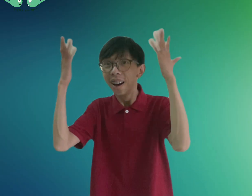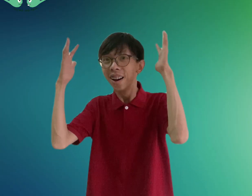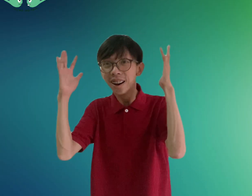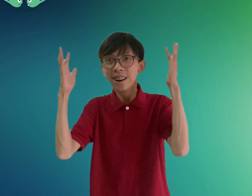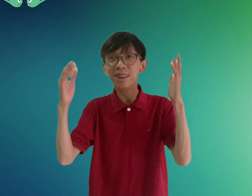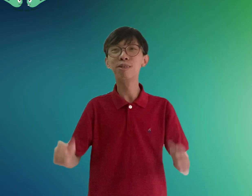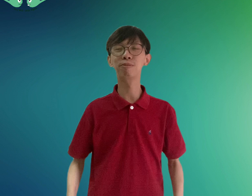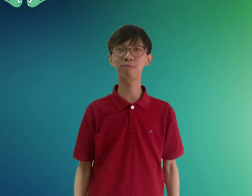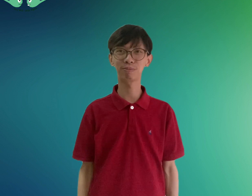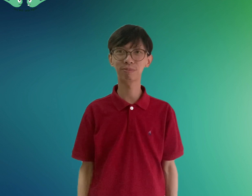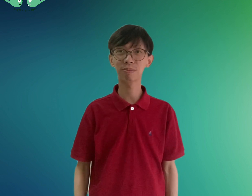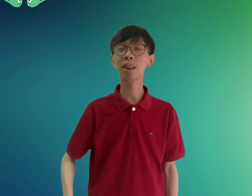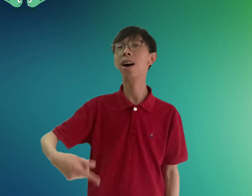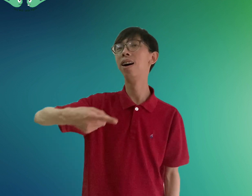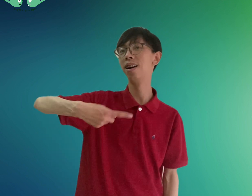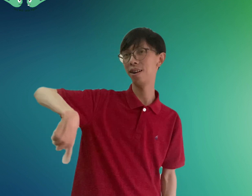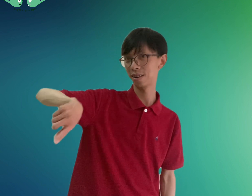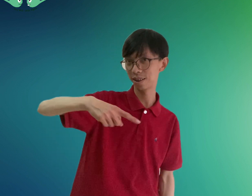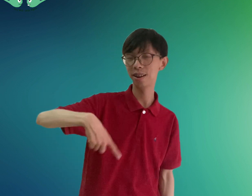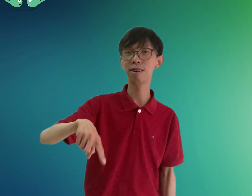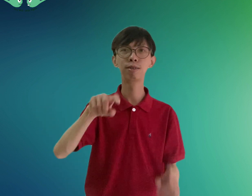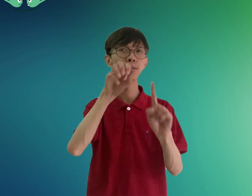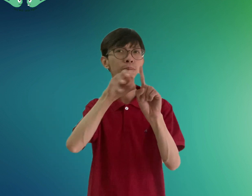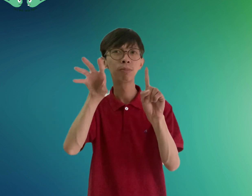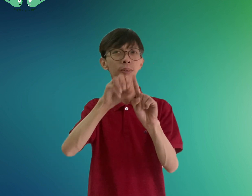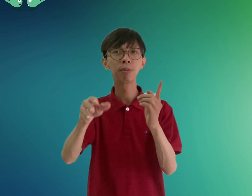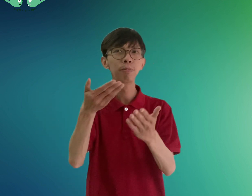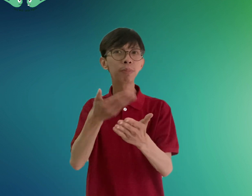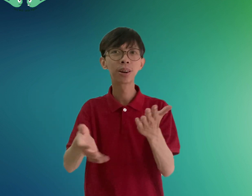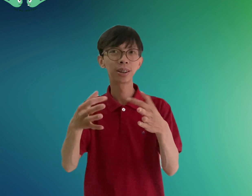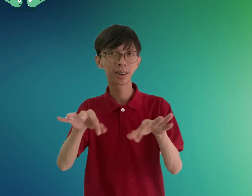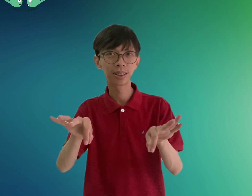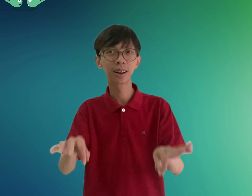Xin chào các bạn Chúng tôi chia sẻ thông tin mới